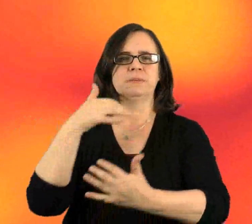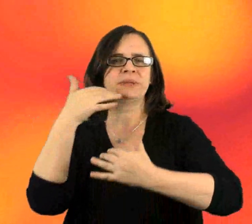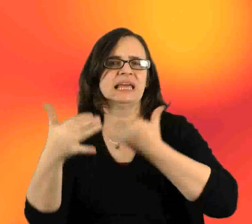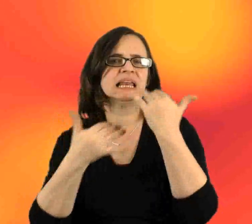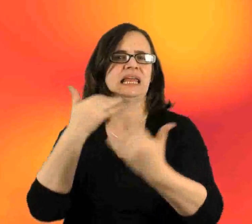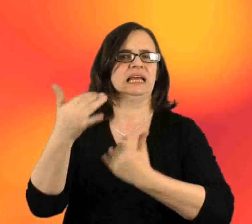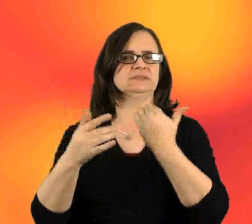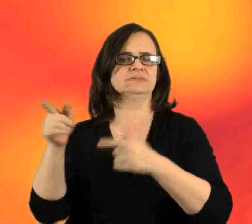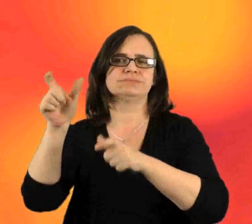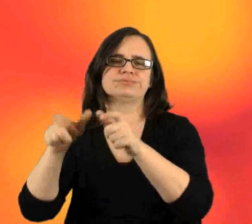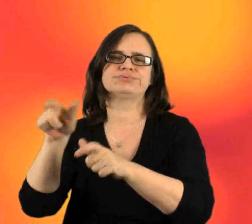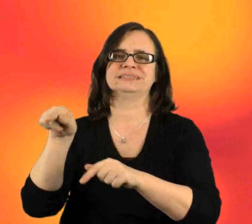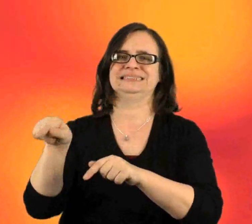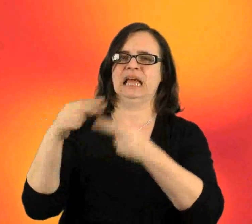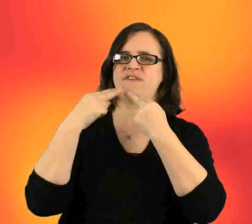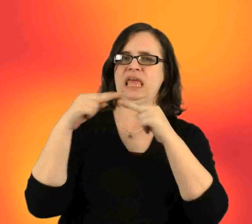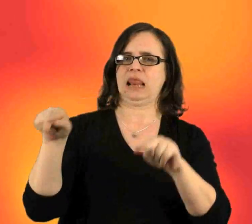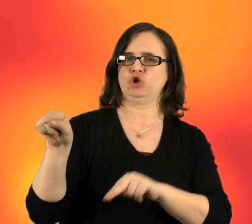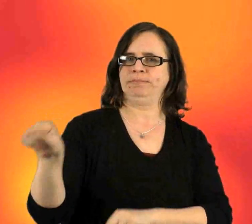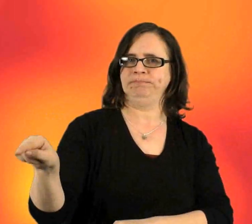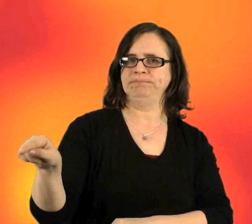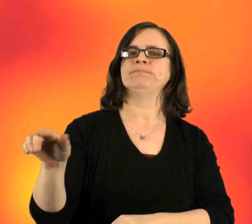So berichtet das Evangelium